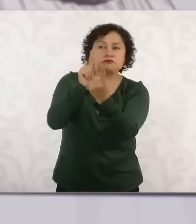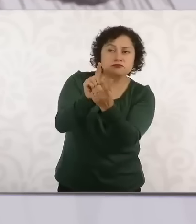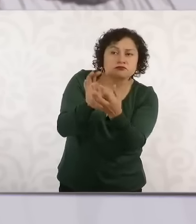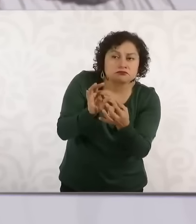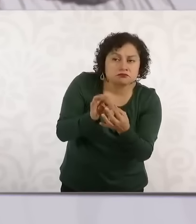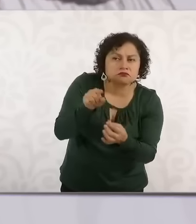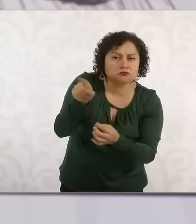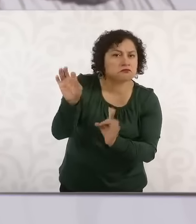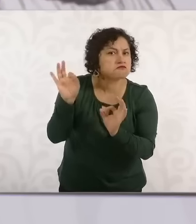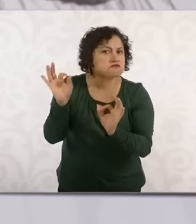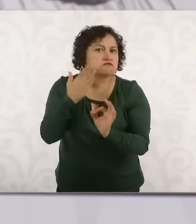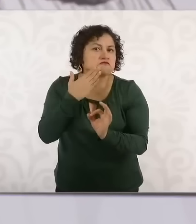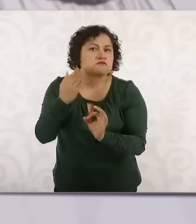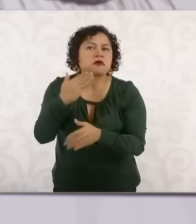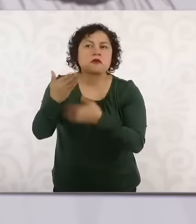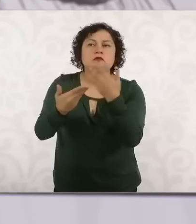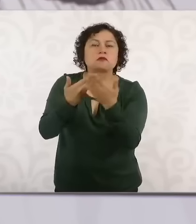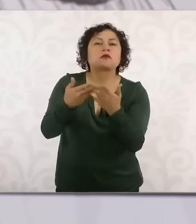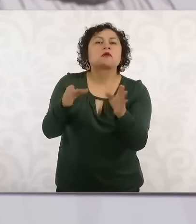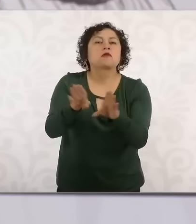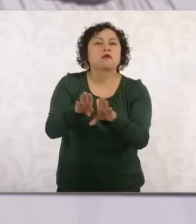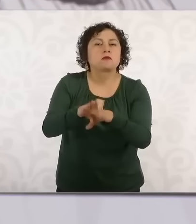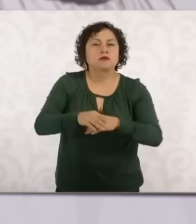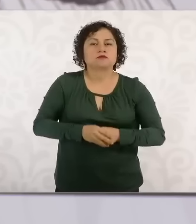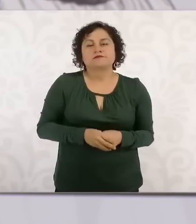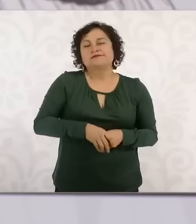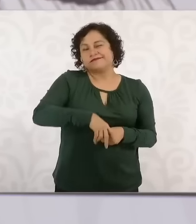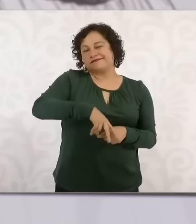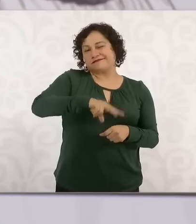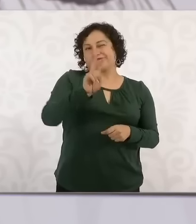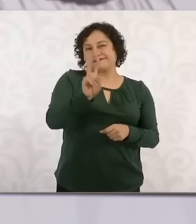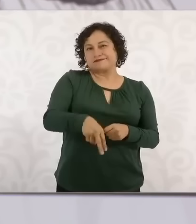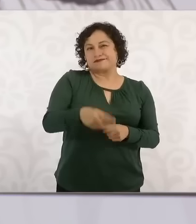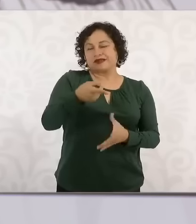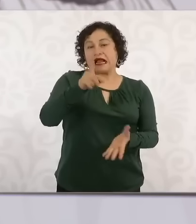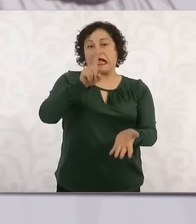También hay la gran mayoría, yo diría, de los médicos, enfermeras, enfermeros,